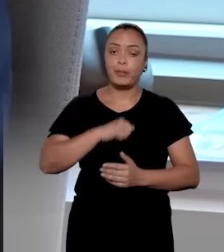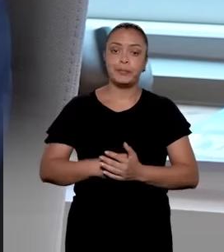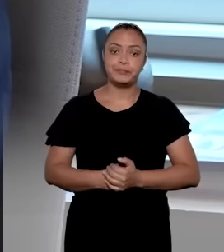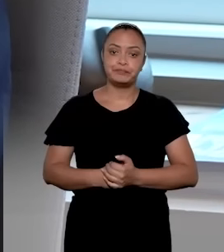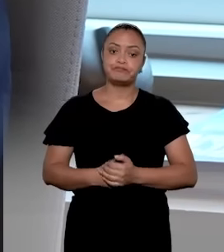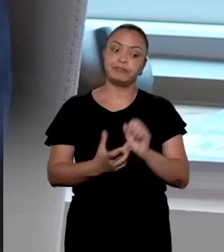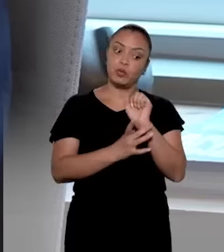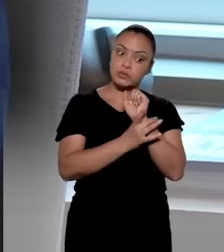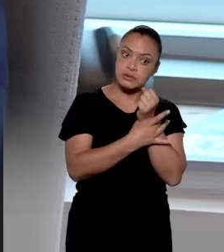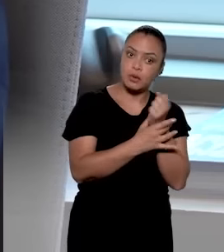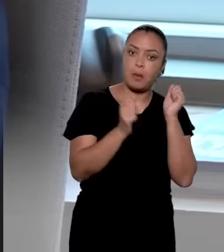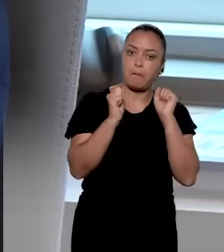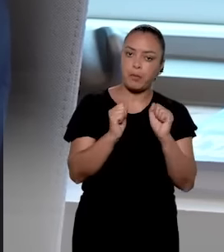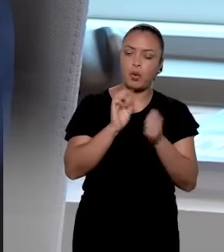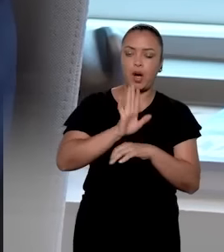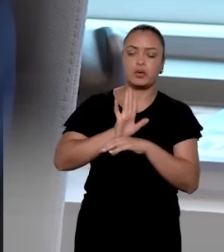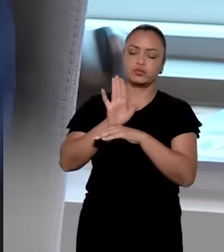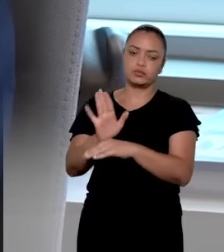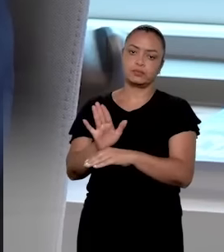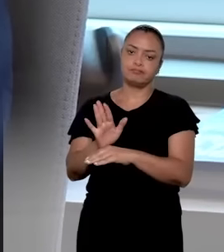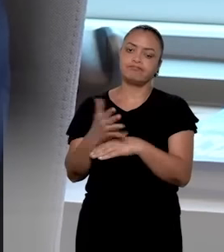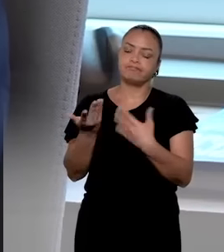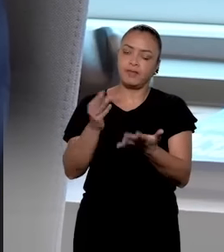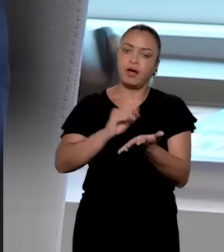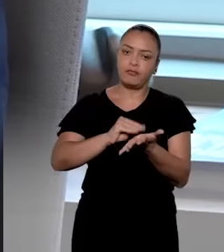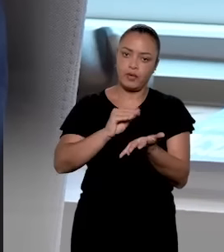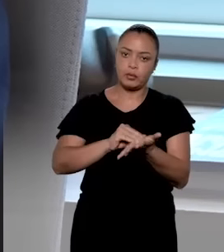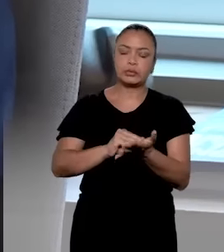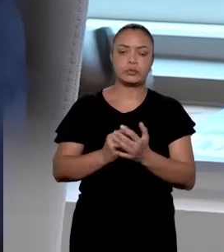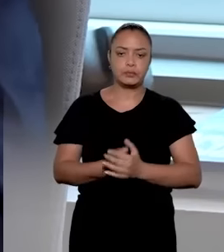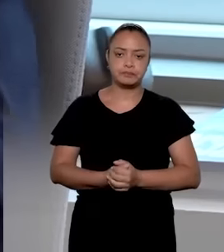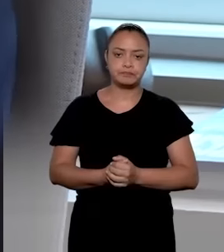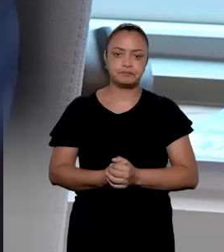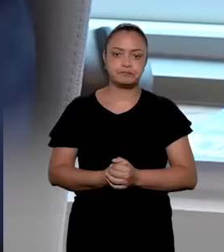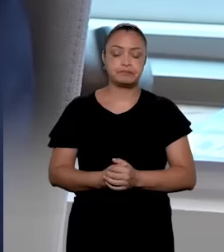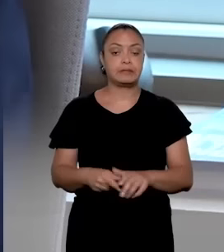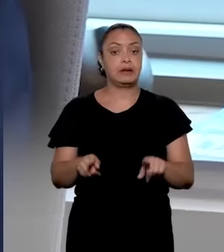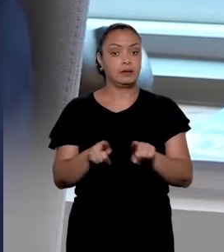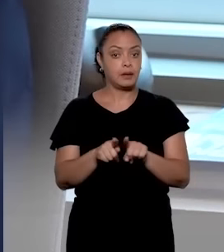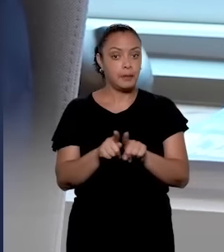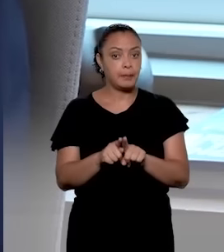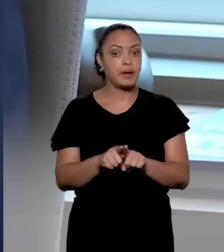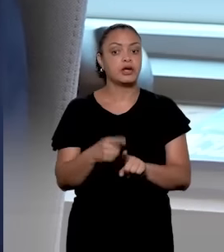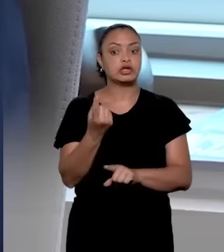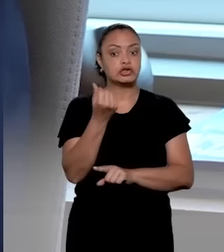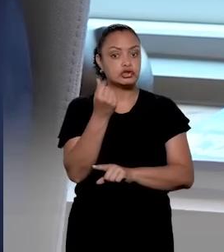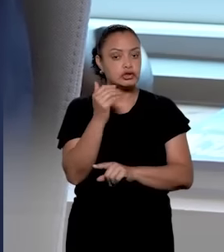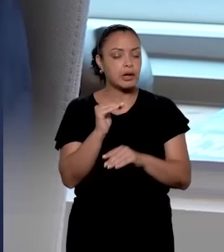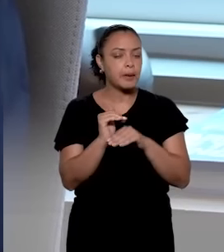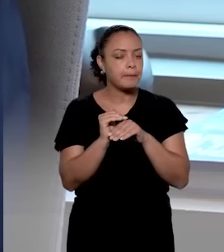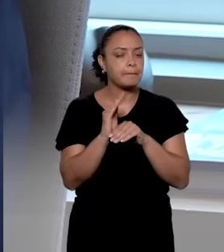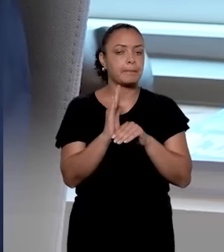em ajudar no Plano de Safra, faltou isso. E faltou também mais dinheiro para armazenagem,